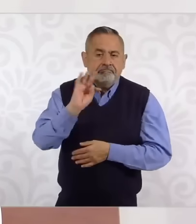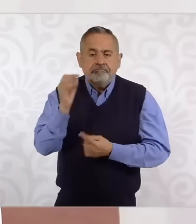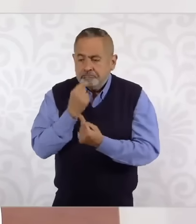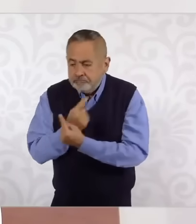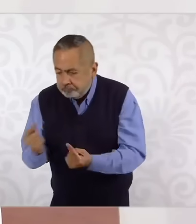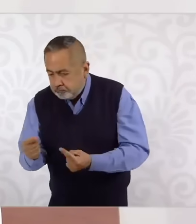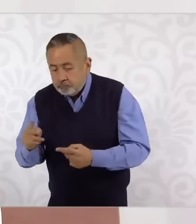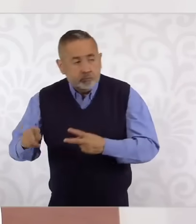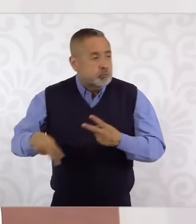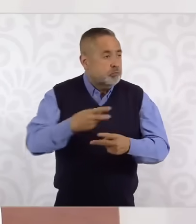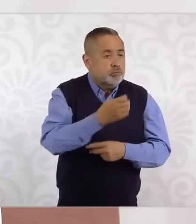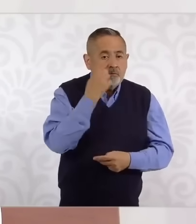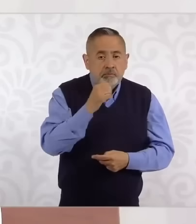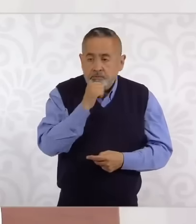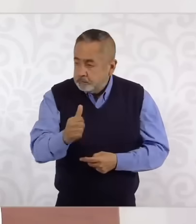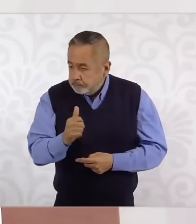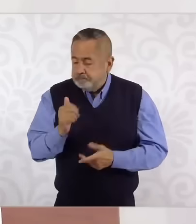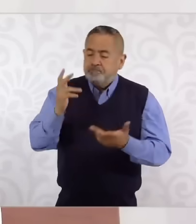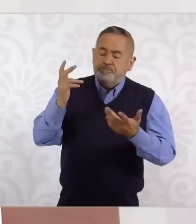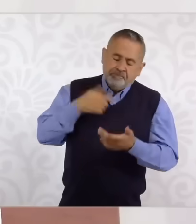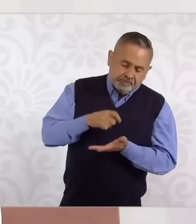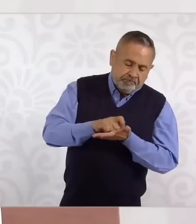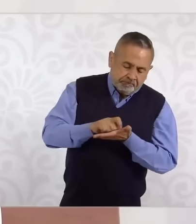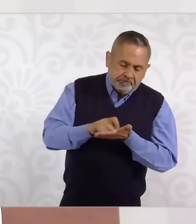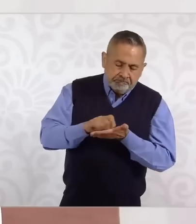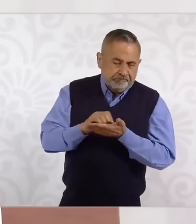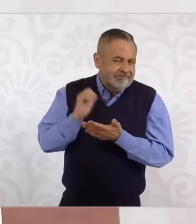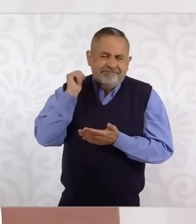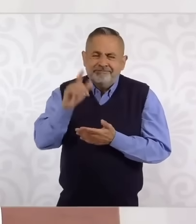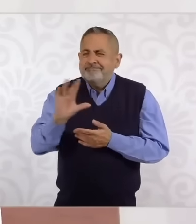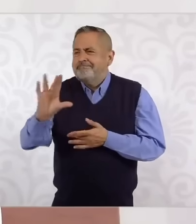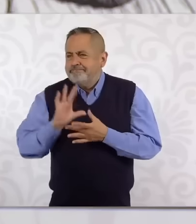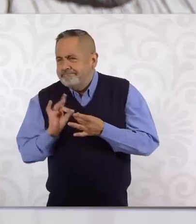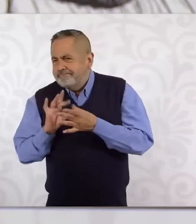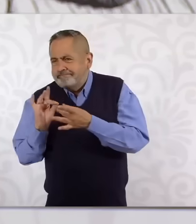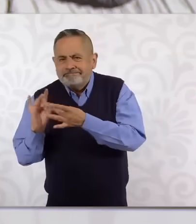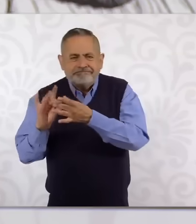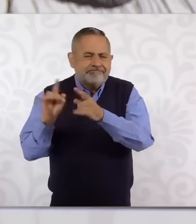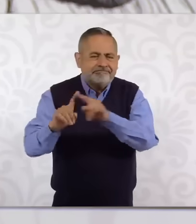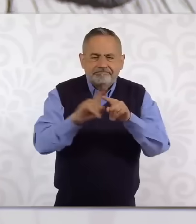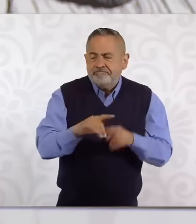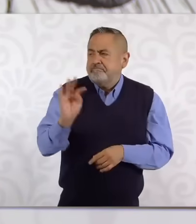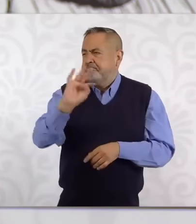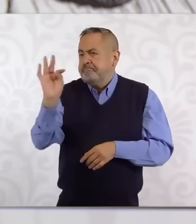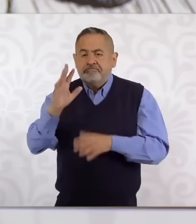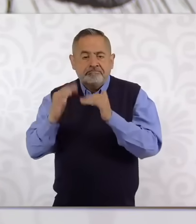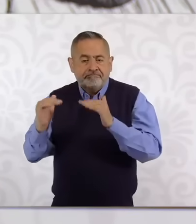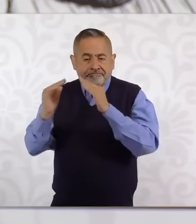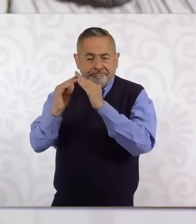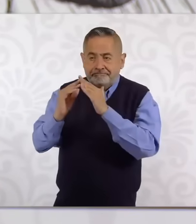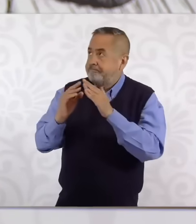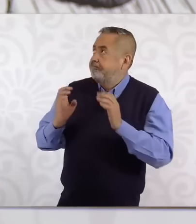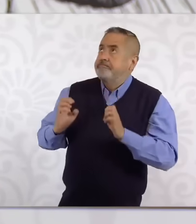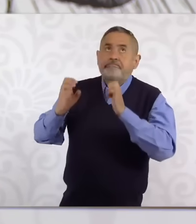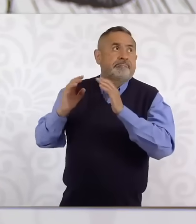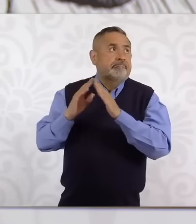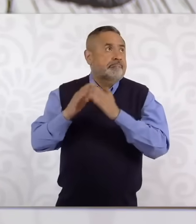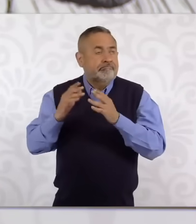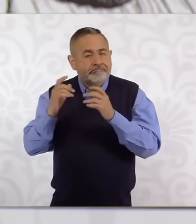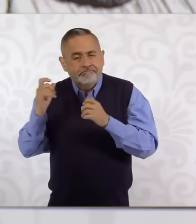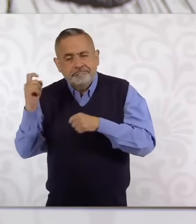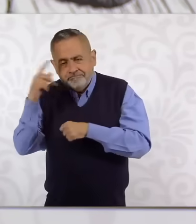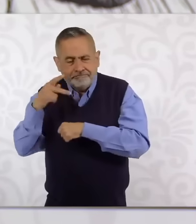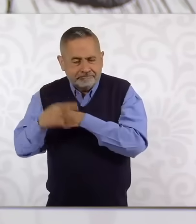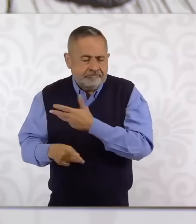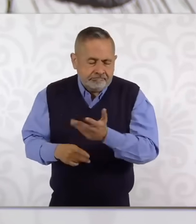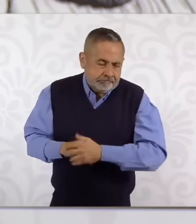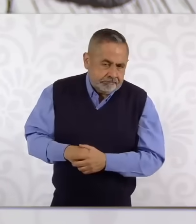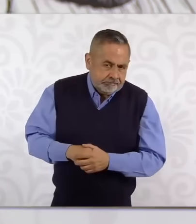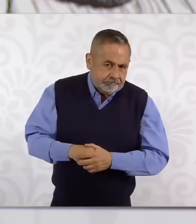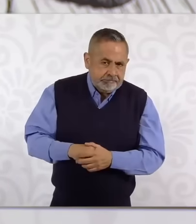escuela. Puede ser que la vivienda tiene problemas graves. Entonces, no es solamente que se toque la